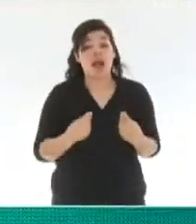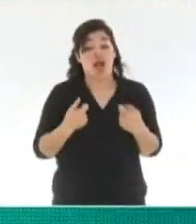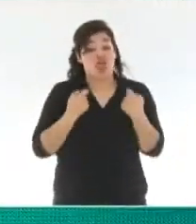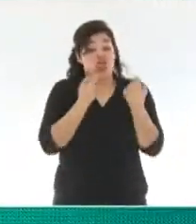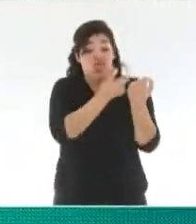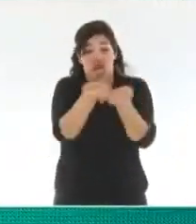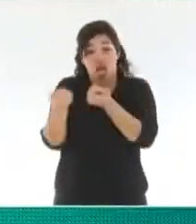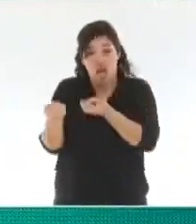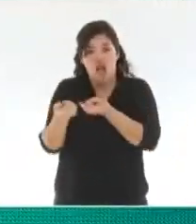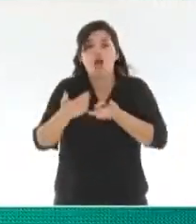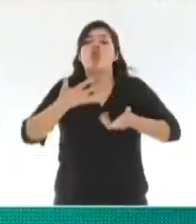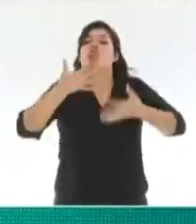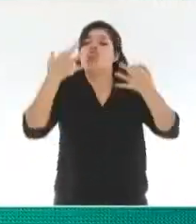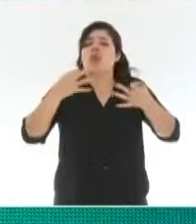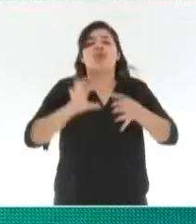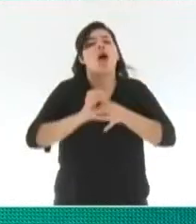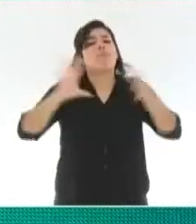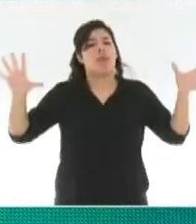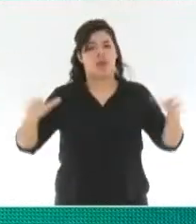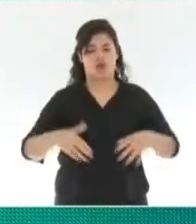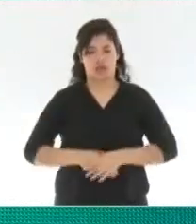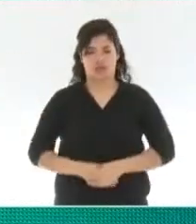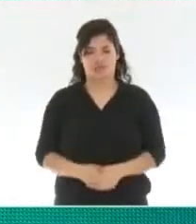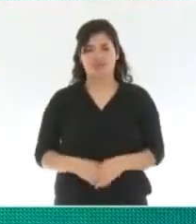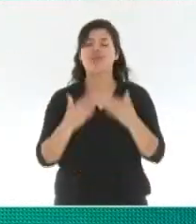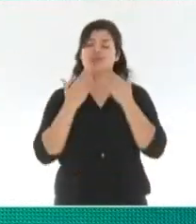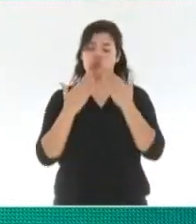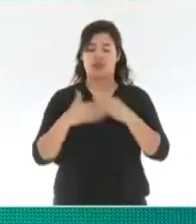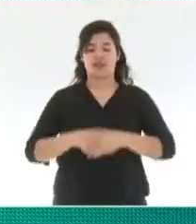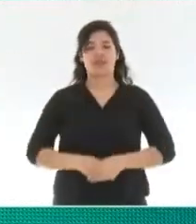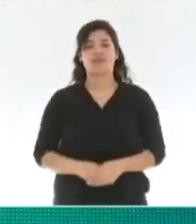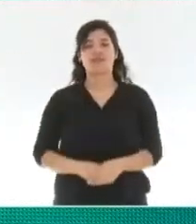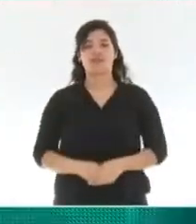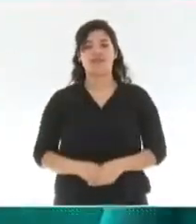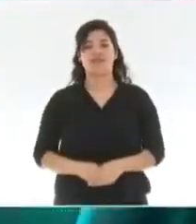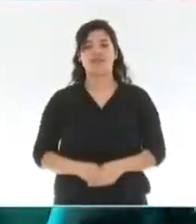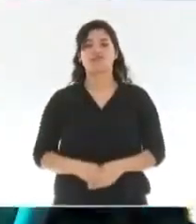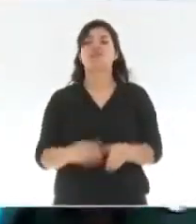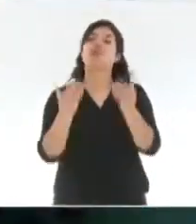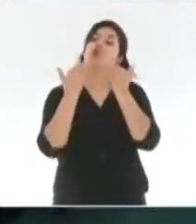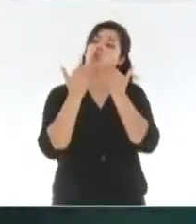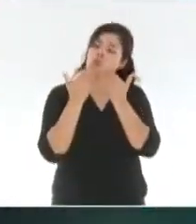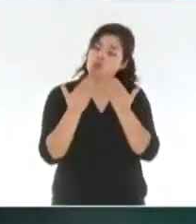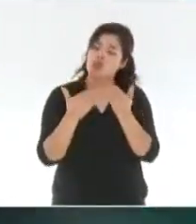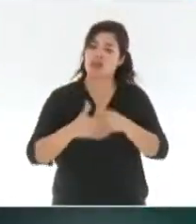SOCIEDAD CIVIL, CONJUNTAMENTE CON EL ESTADO, TOME LAS DECISIONES MáÁS PROFUNDAS DEL BIENESTAR DE TODOS LOS VECINOS PARA GARANTIZAR UNA VERDADERA DEMOCRACIA PARTICIPATIV